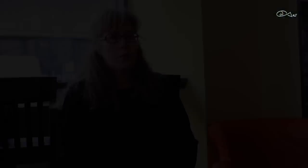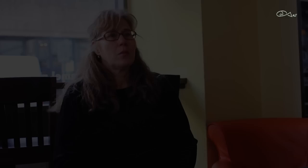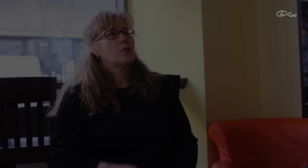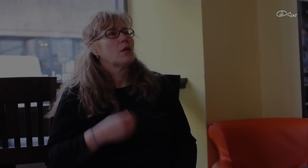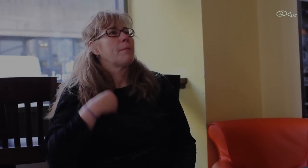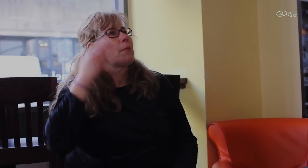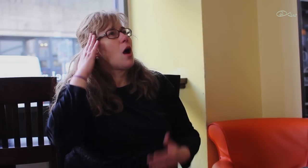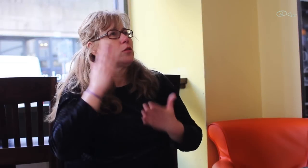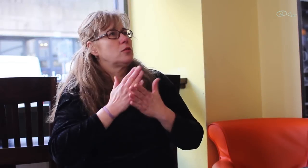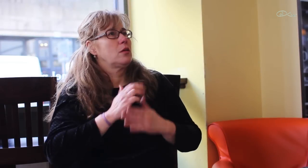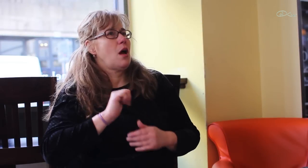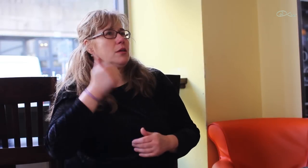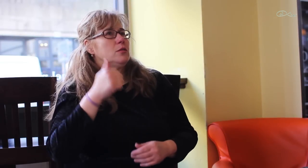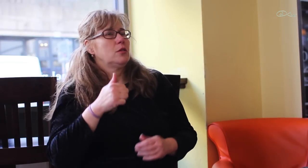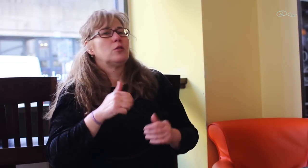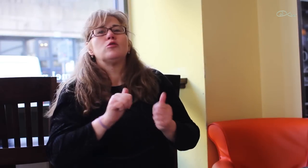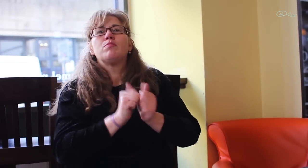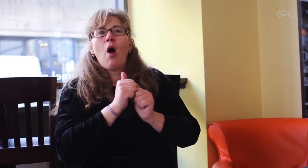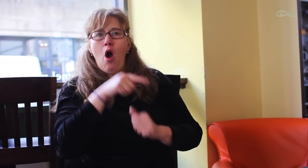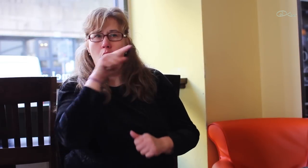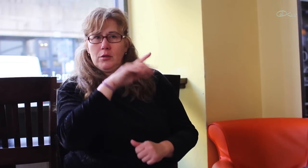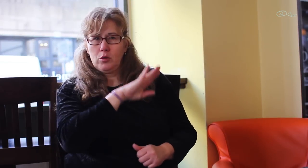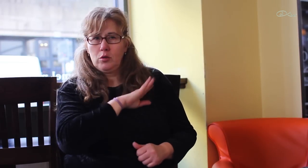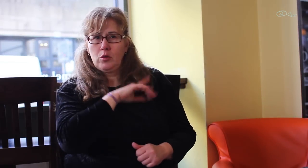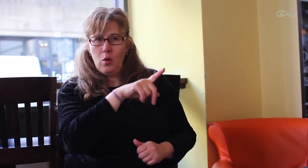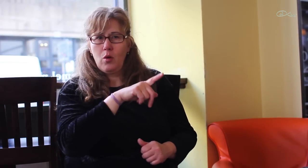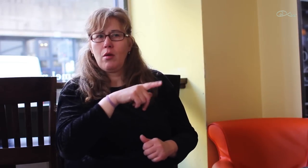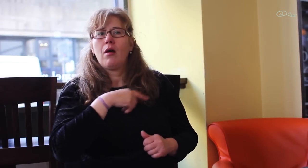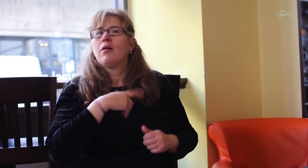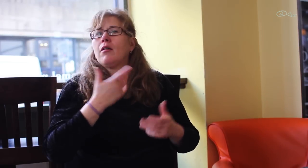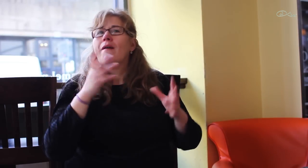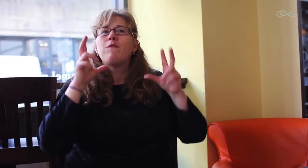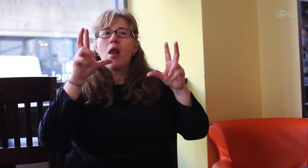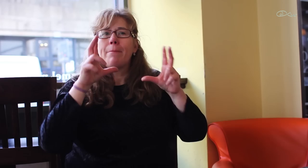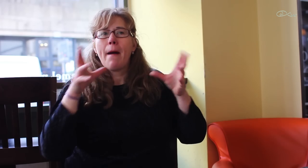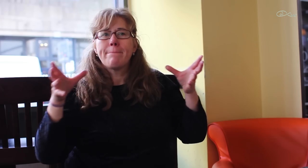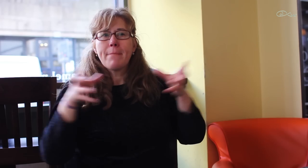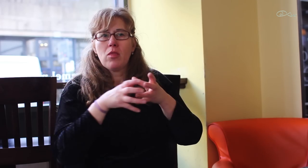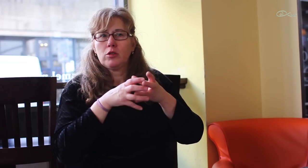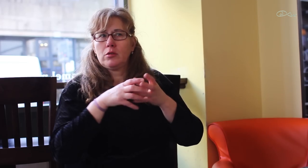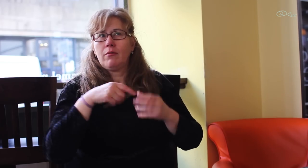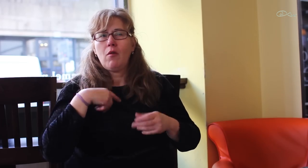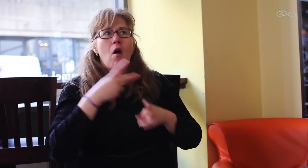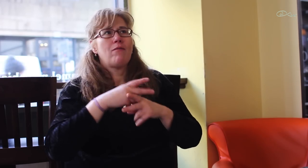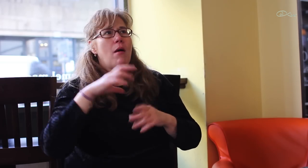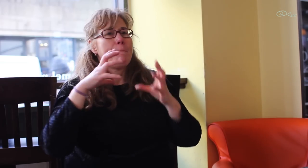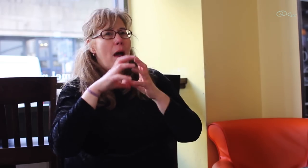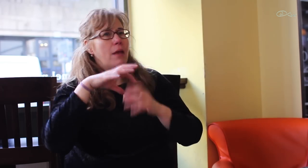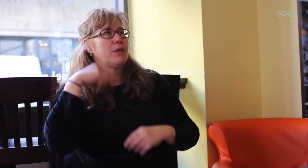(Musik und Gespräche im Cafe) Ich habe schon im Sportunterricht in der Schule gemerkt, dass ich beim Volleyball den Ball einfach nicht fangen konnte.